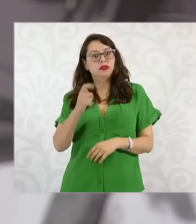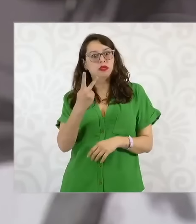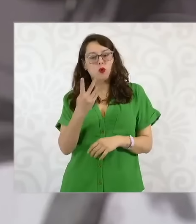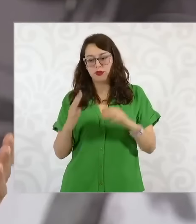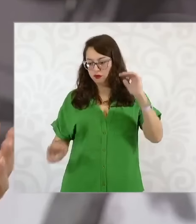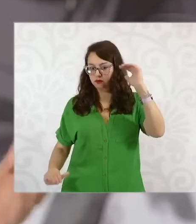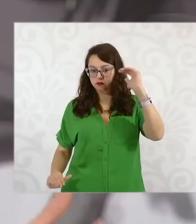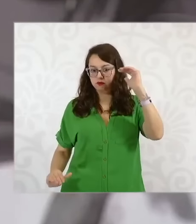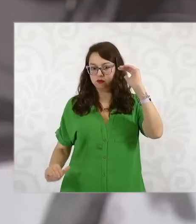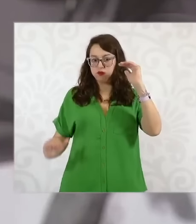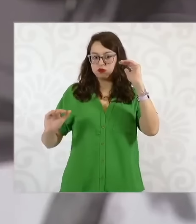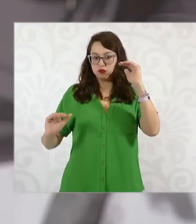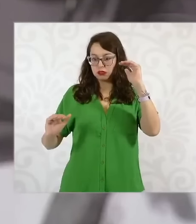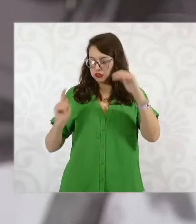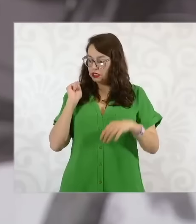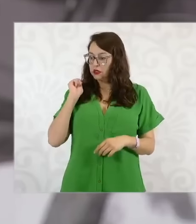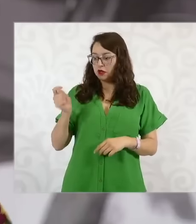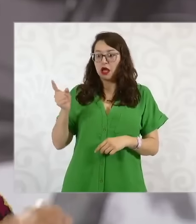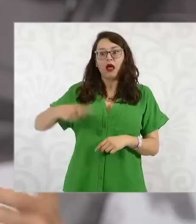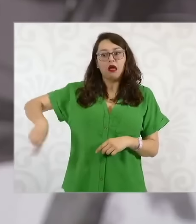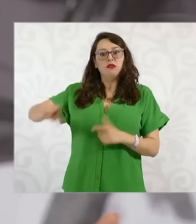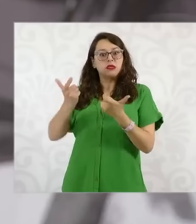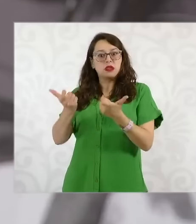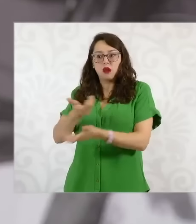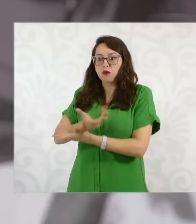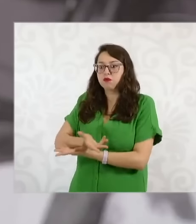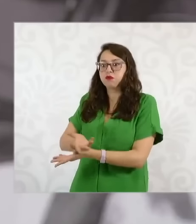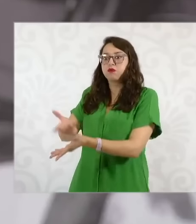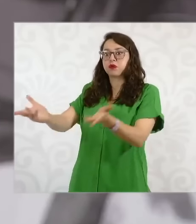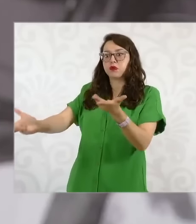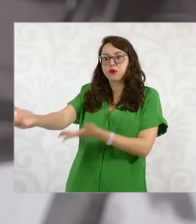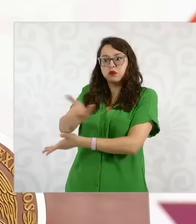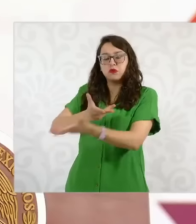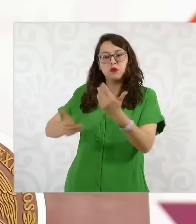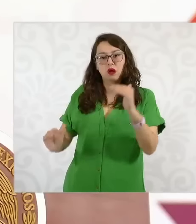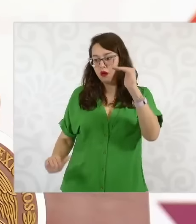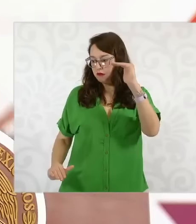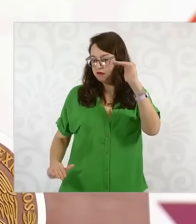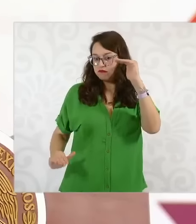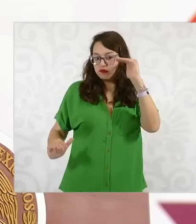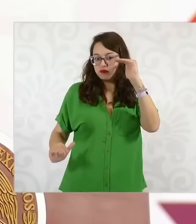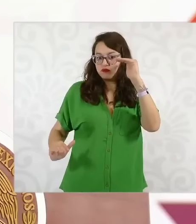Que hay distribución de la riqueza. ¿Cómo se distribuye la riqueza con aumento salarial?